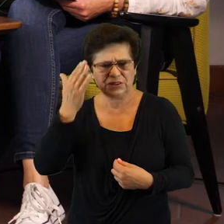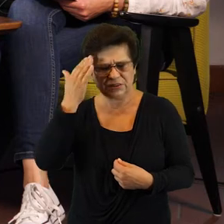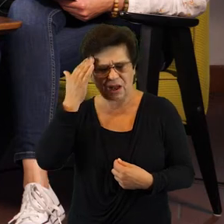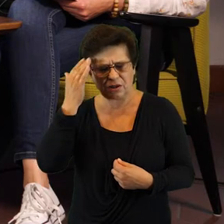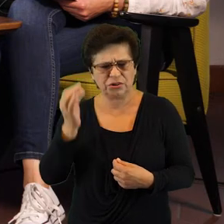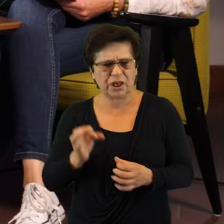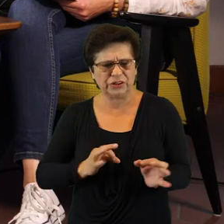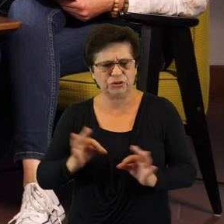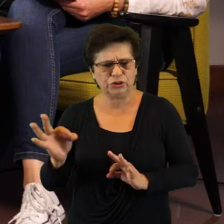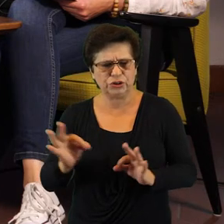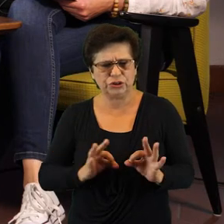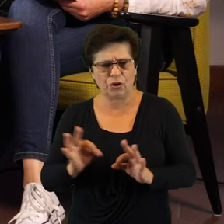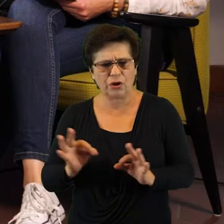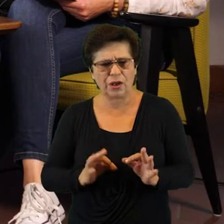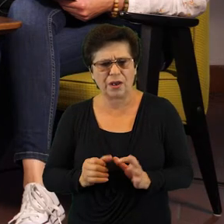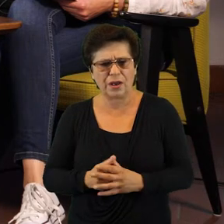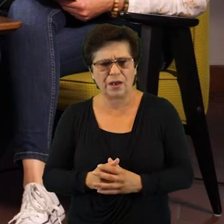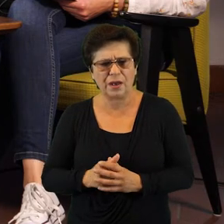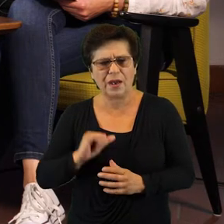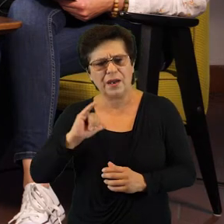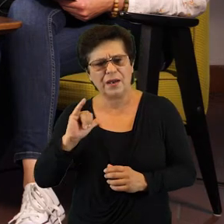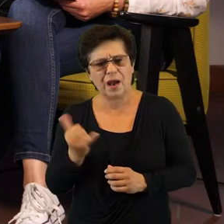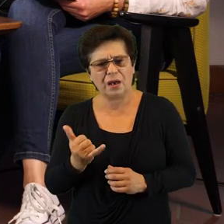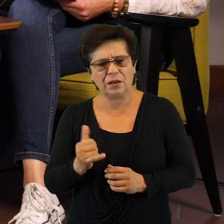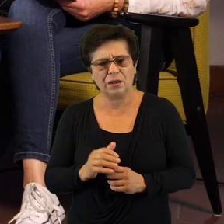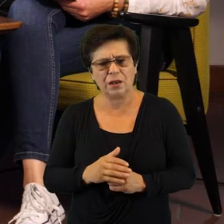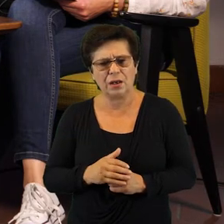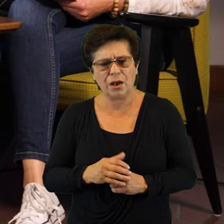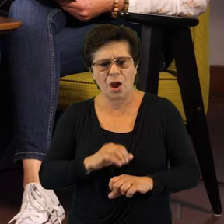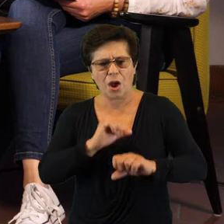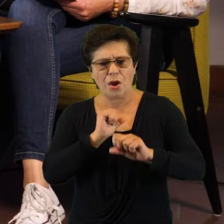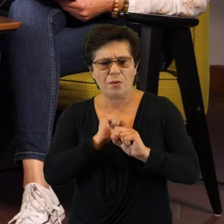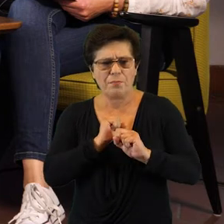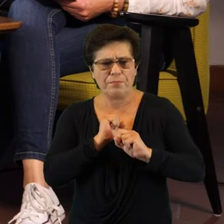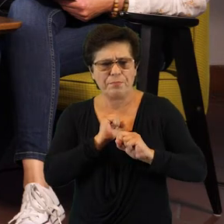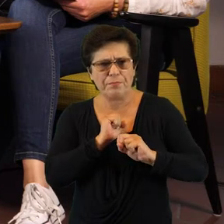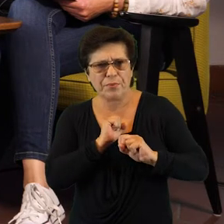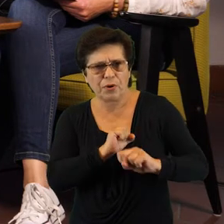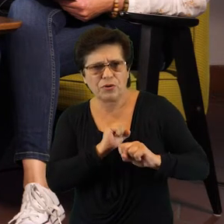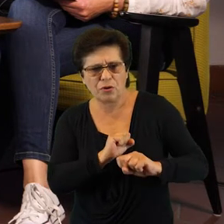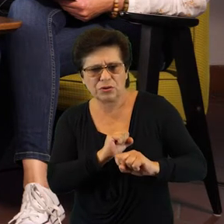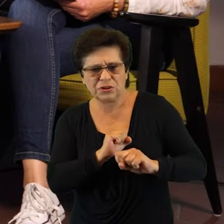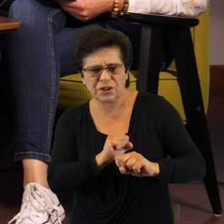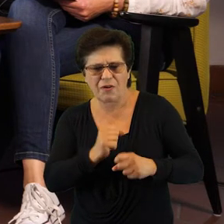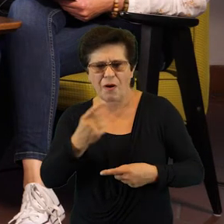jak broniący w procesach politycznych